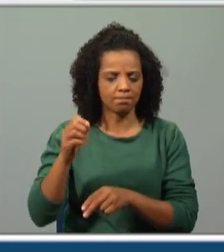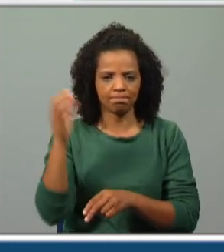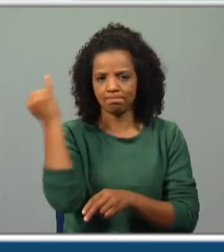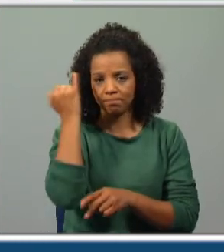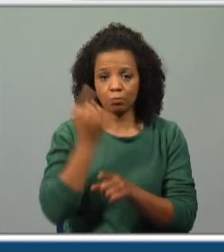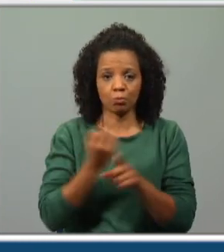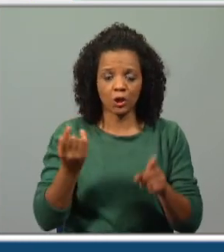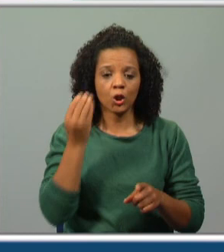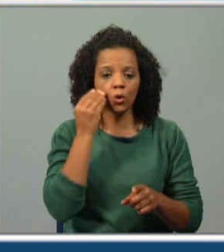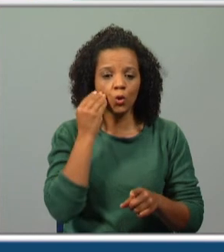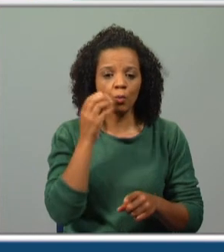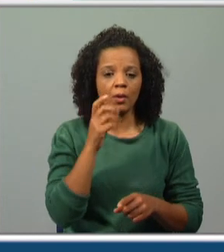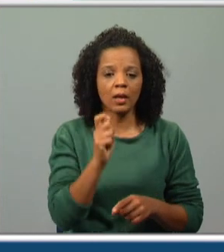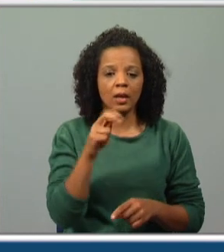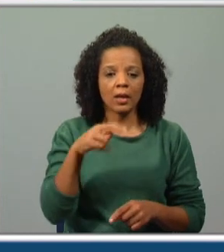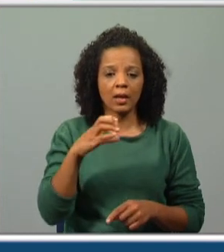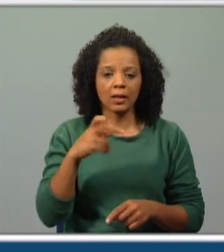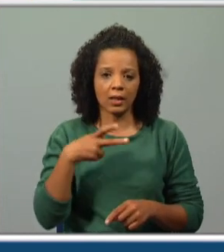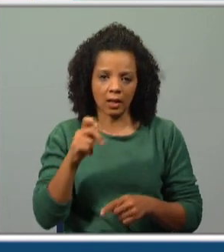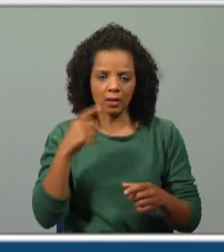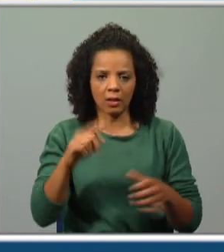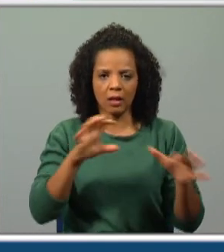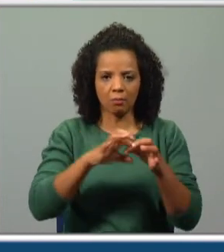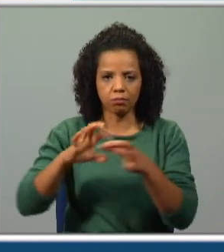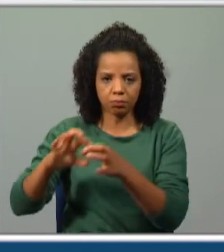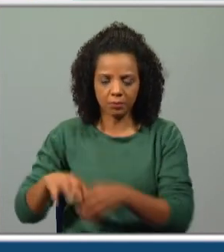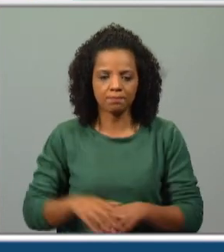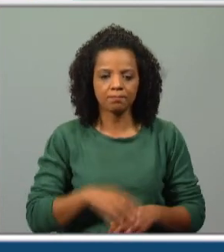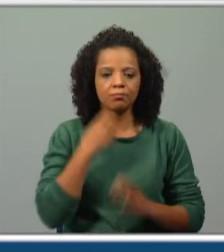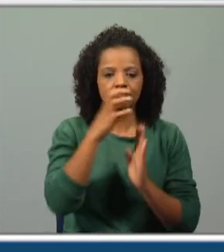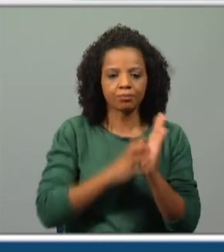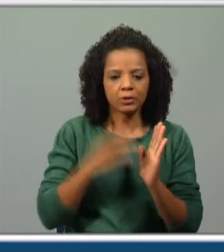elas são encadeadas umas nas outras o narrador é predominantemente ao modo 他們被鎖在一起敘述者主要處於模式